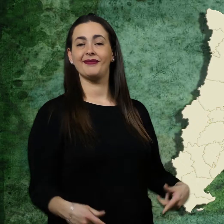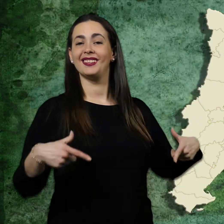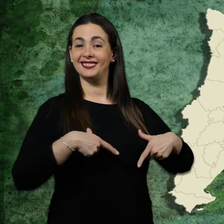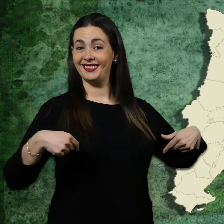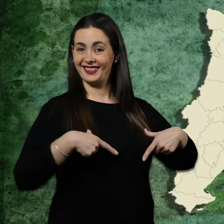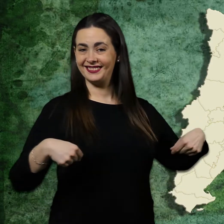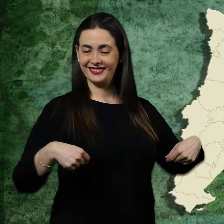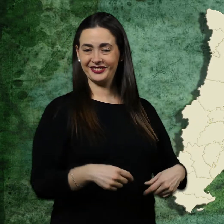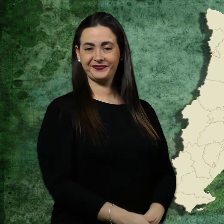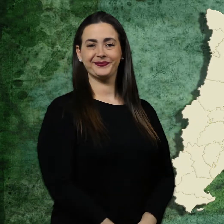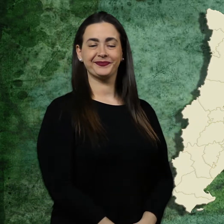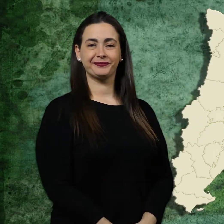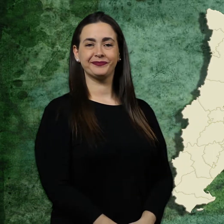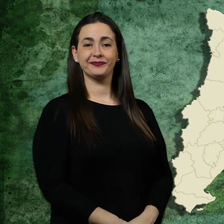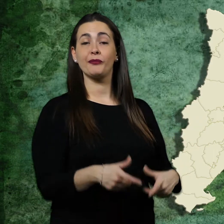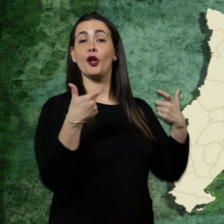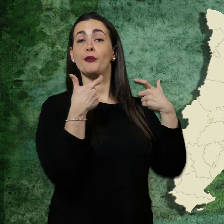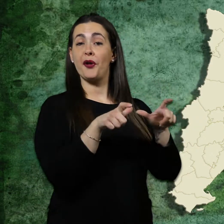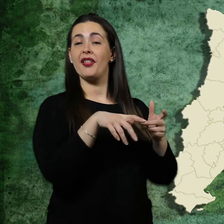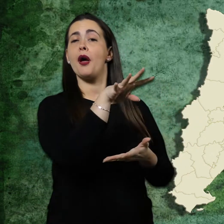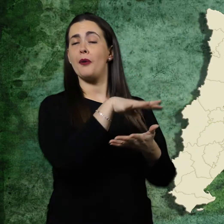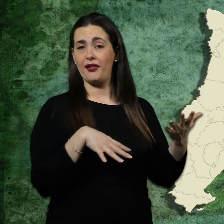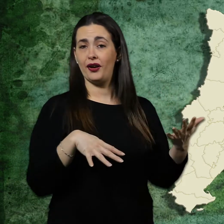SITGES Província de Barcelona.